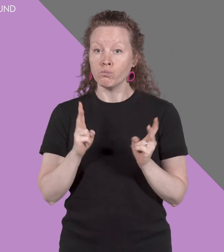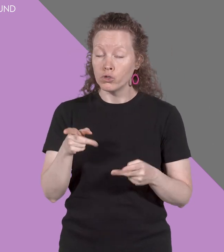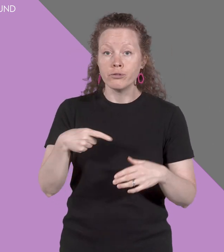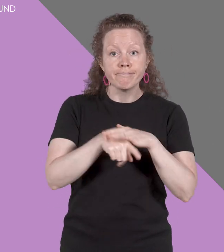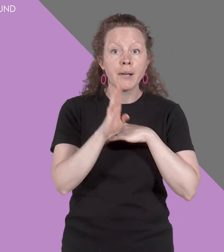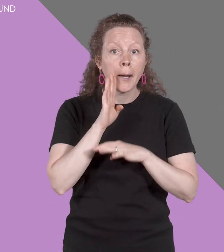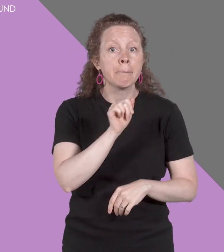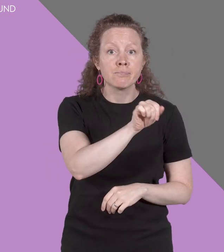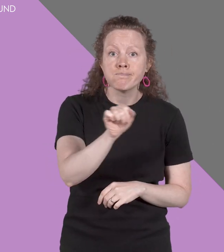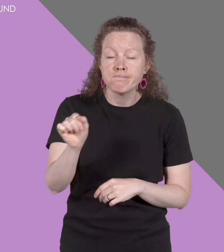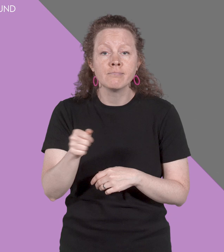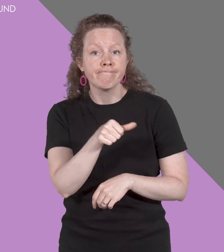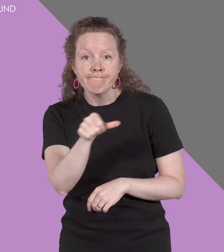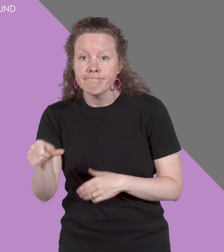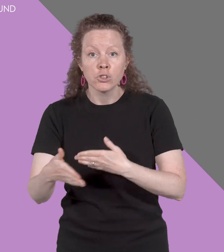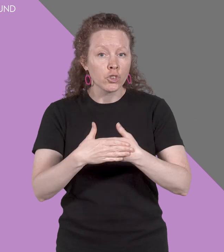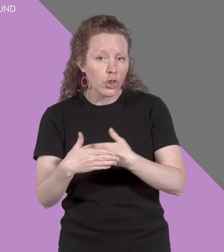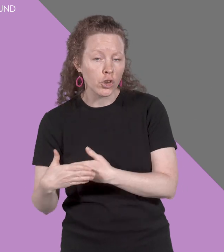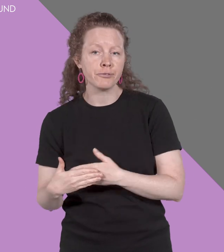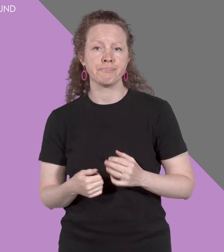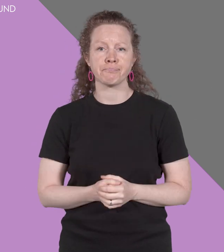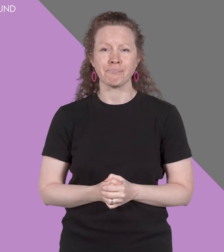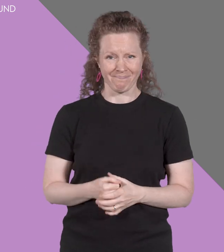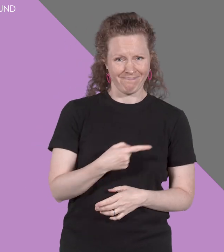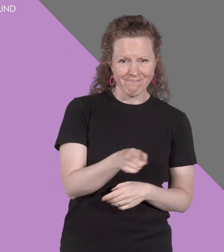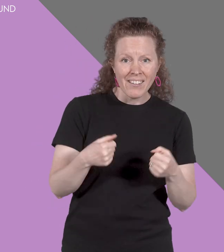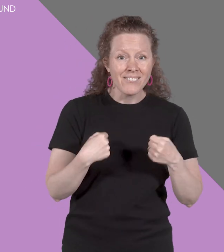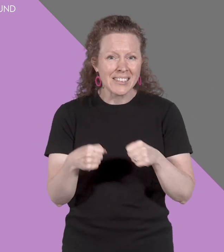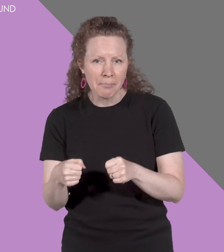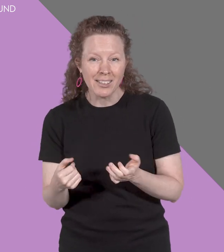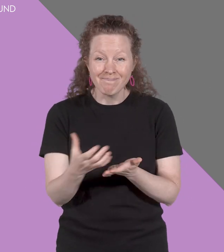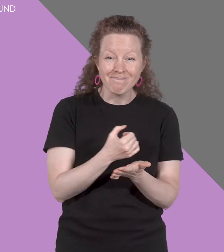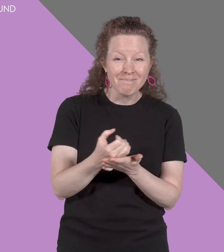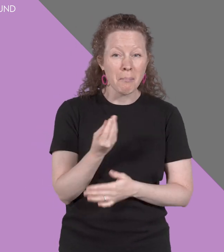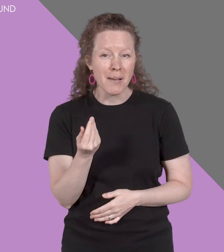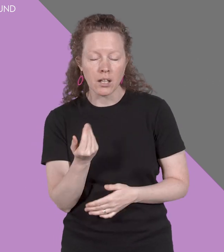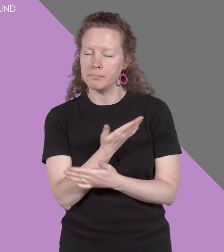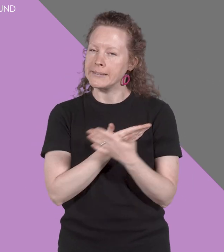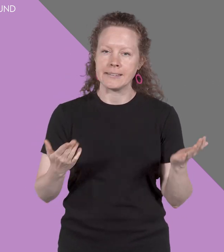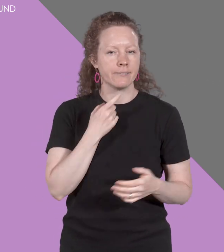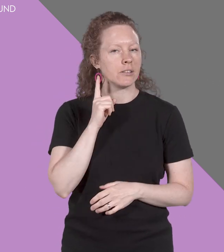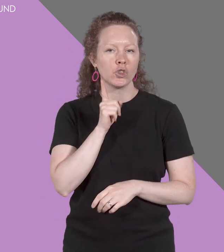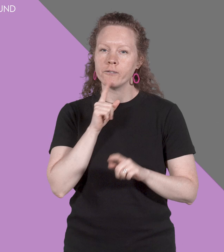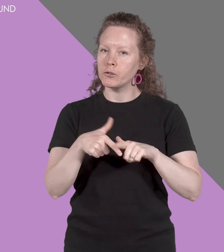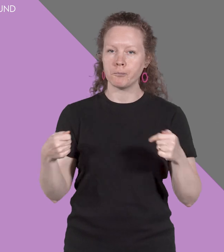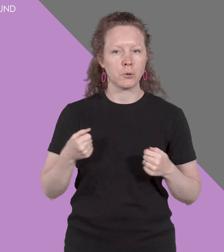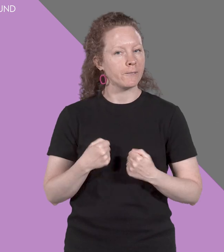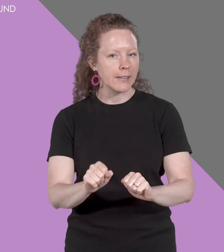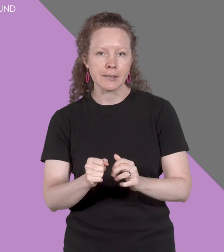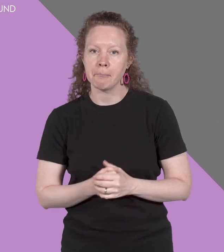Ibland kan de också ringa på dörren hos folk. Den här verksamheten är inte Finlands Dövas Förbunds.